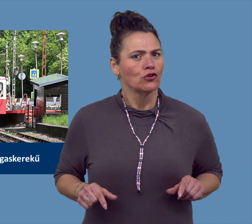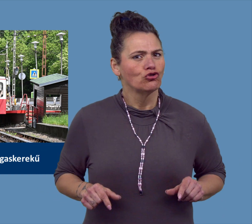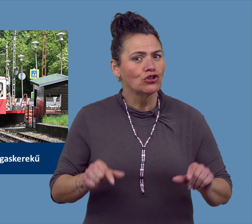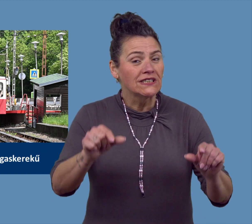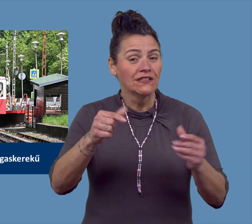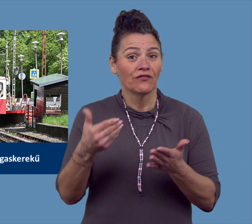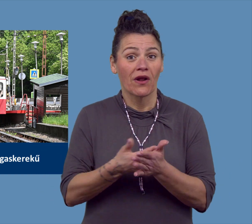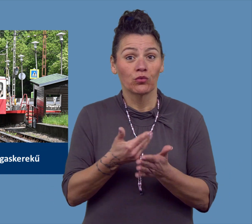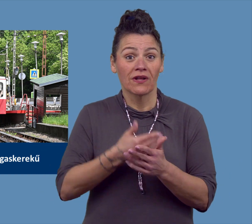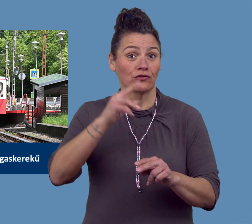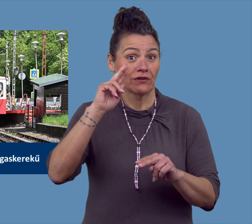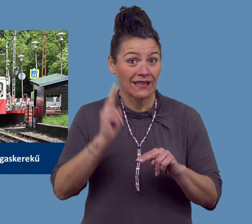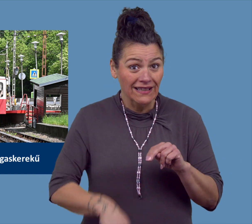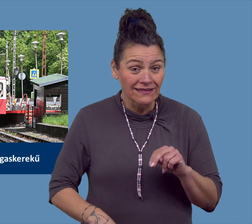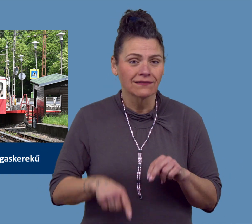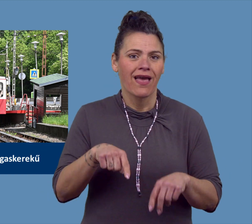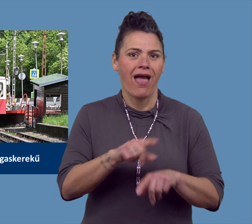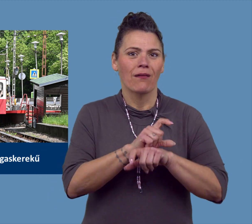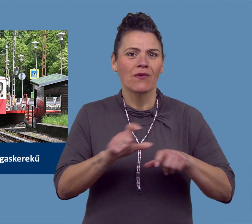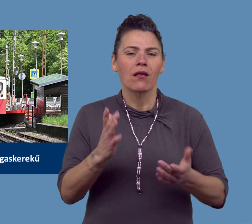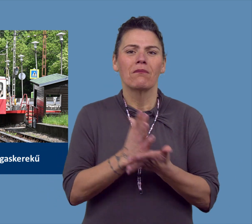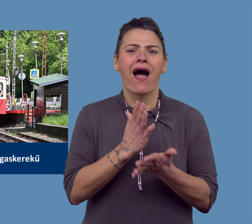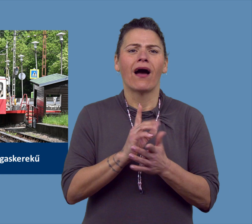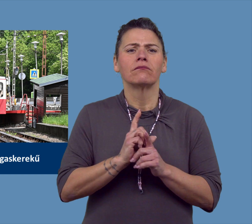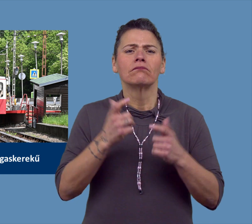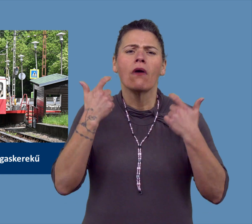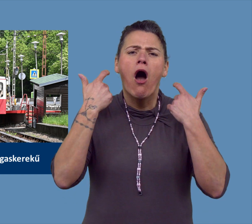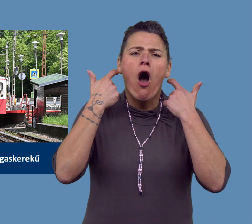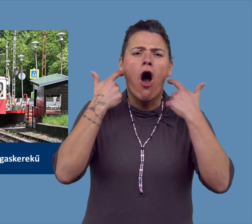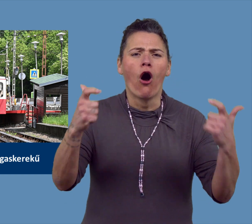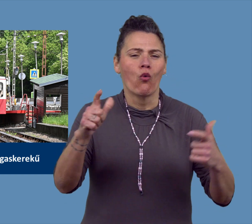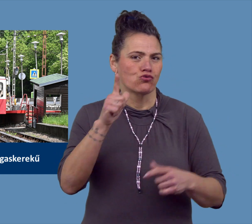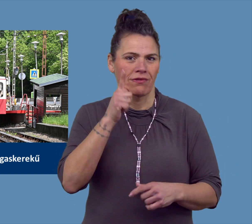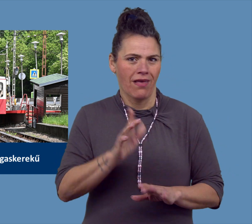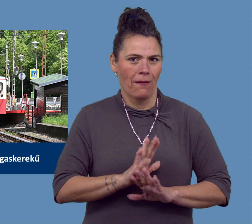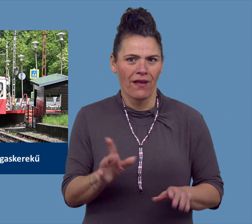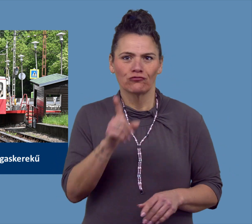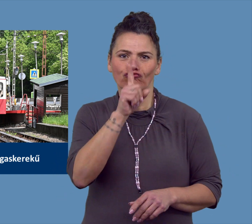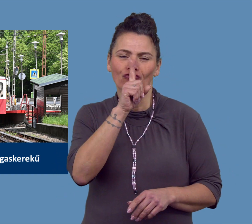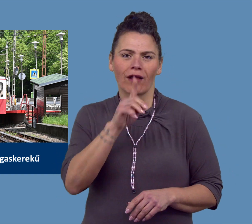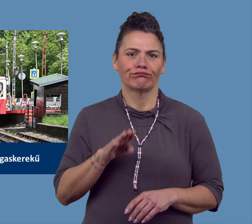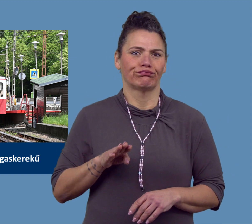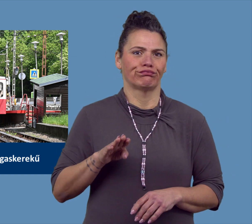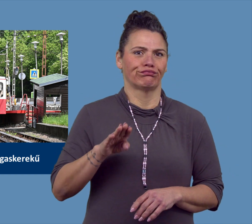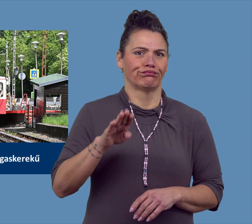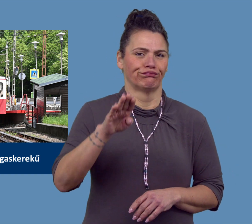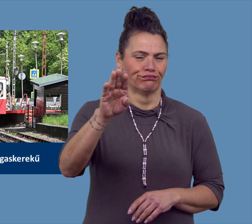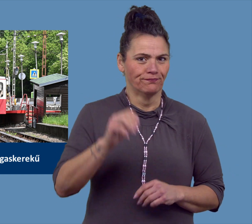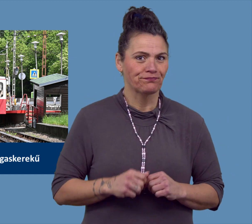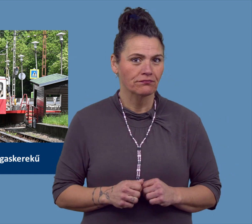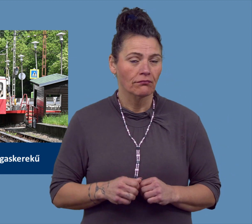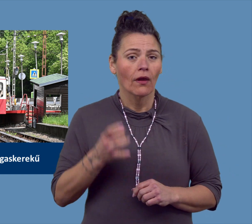A téli üzemszünet idején felújított pályán csendesebben és üzembiztosan járnak majd a vonatok.